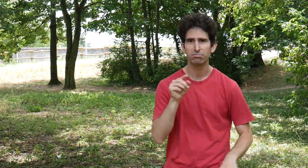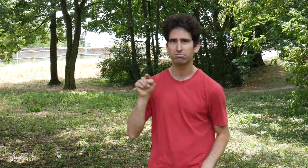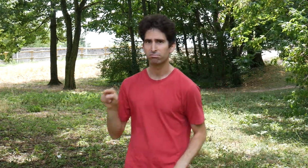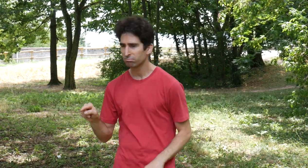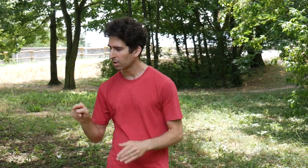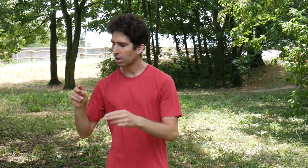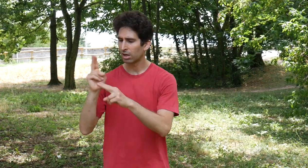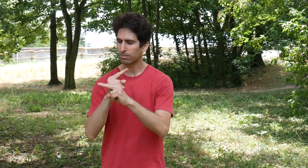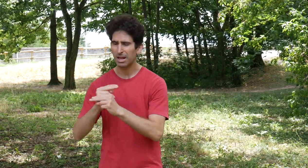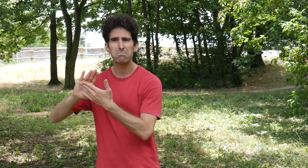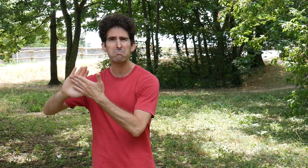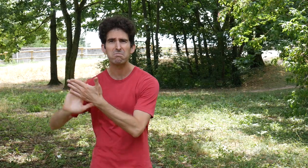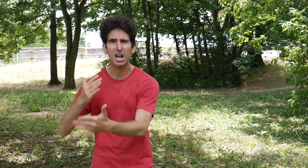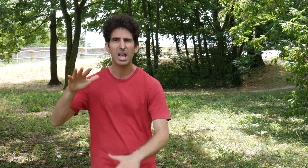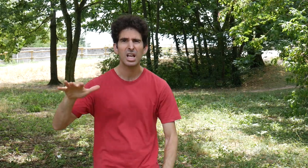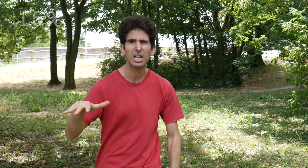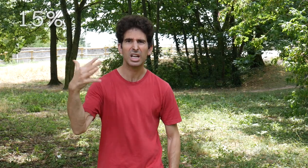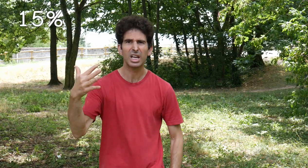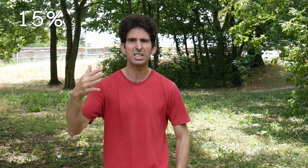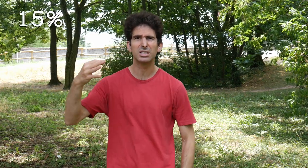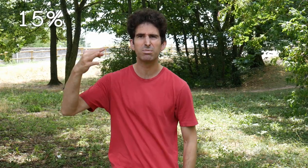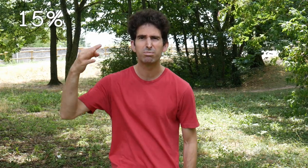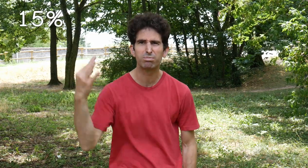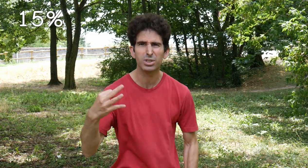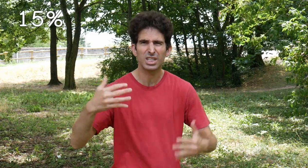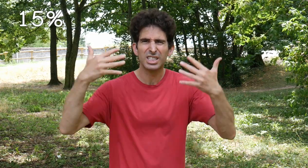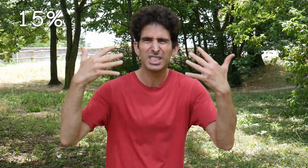contre 15% pour les abeilles à miel.